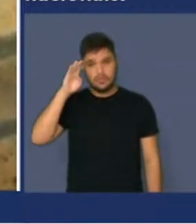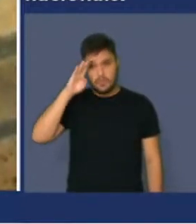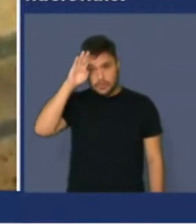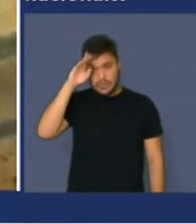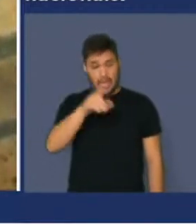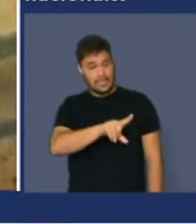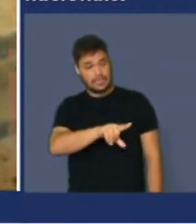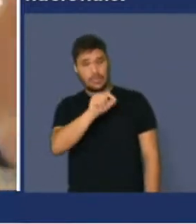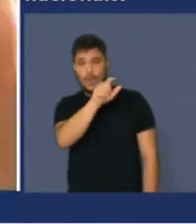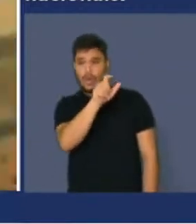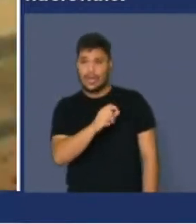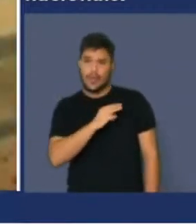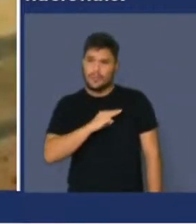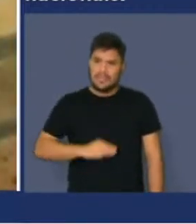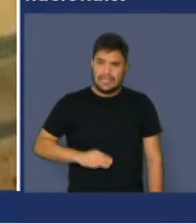QUEM NOMEOU ESTE MINISTRO E QUEM MANTÉM ESTE MINISTRO.